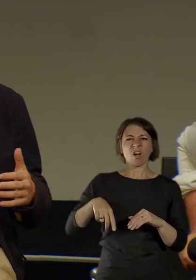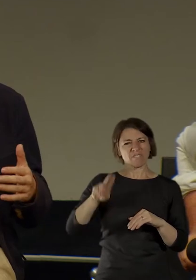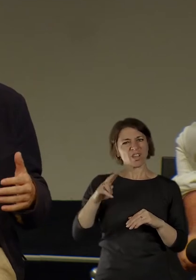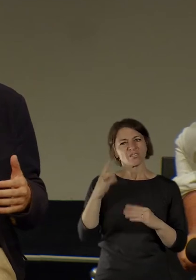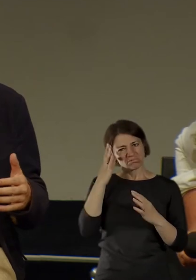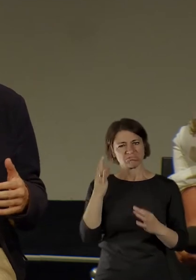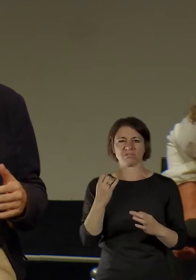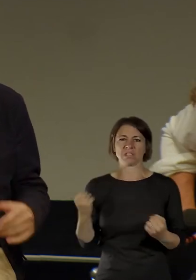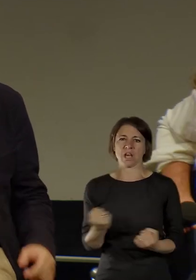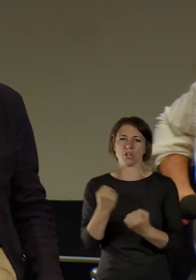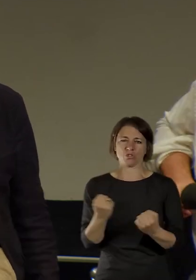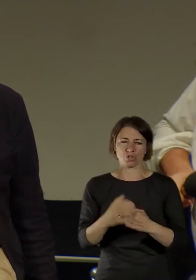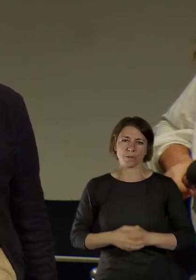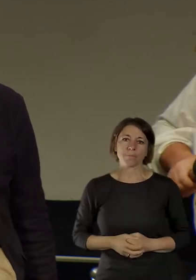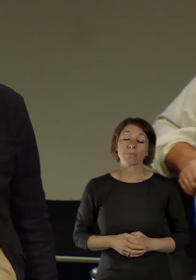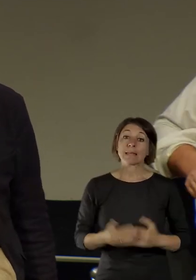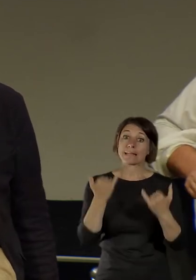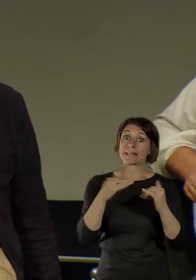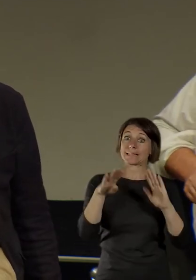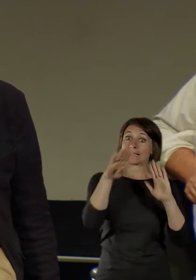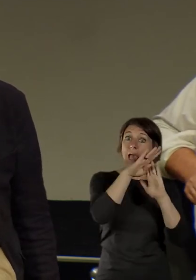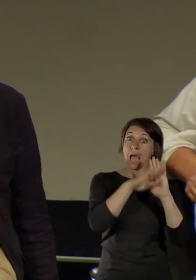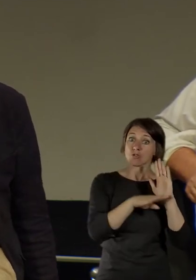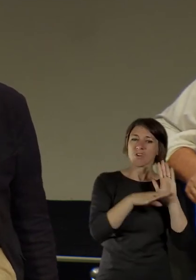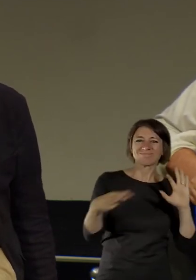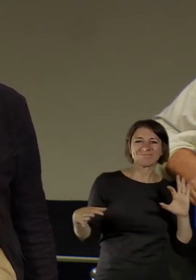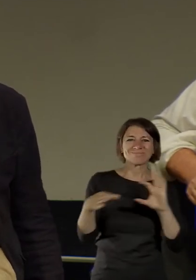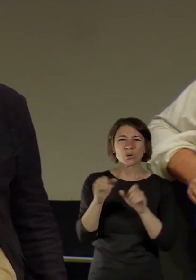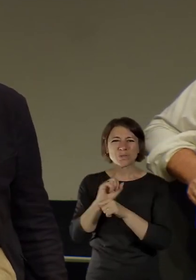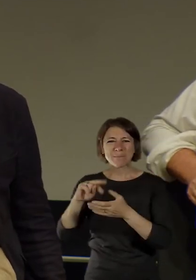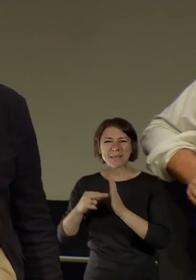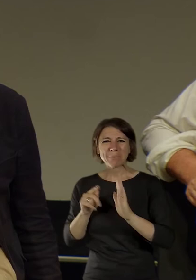zákonným způsobem územní plán, jednoznačně vyplývá, že ten nejchráněnější